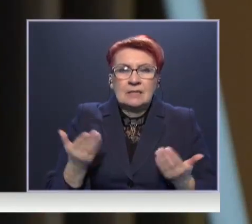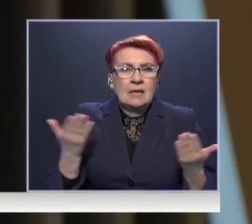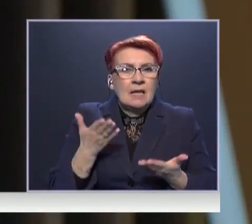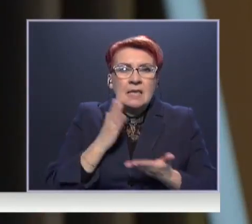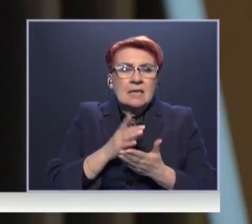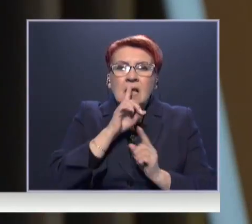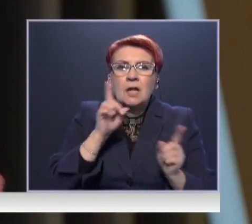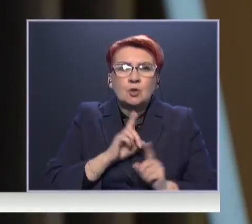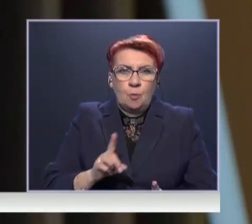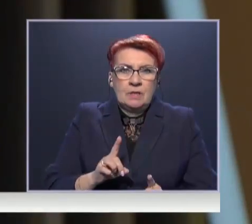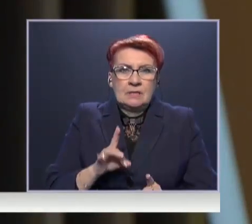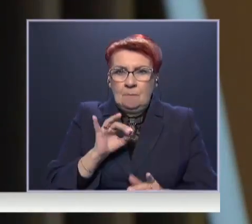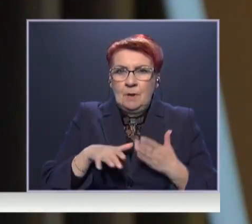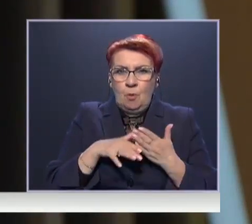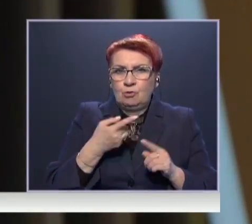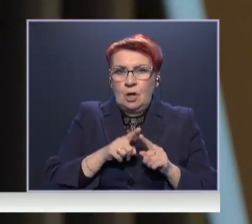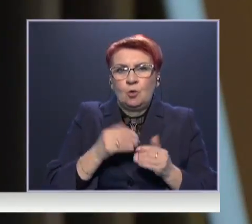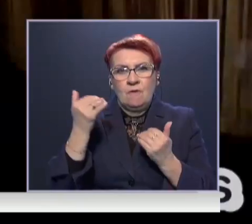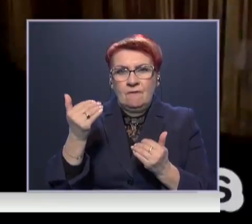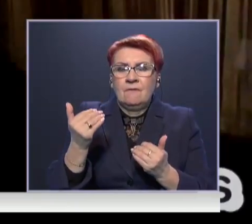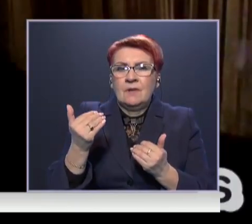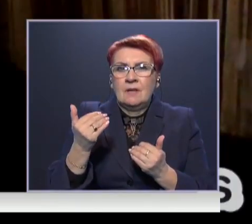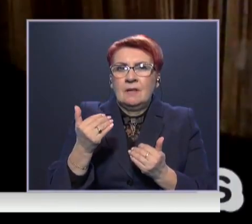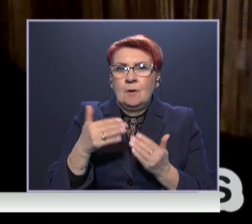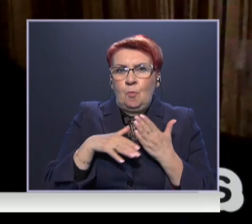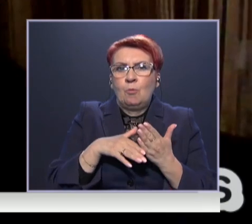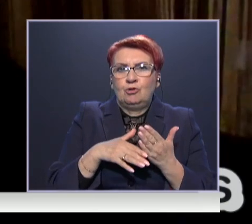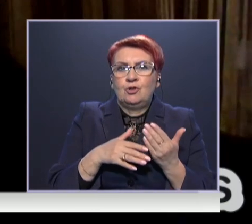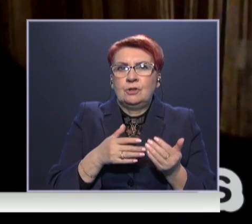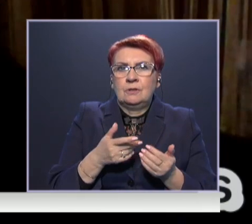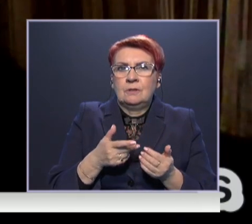особенности той помощи которую вы оказываете конечно